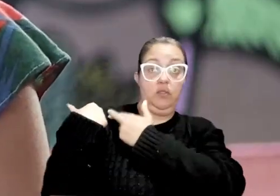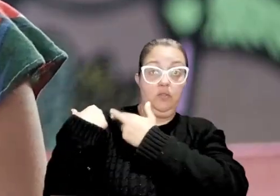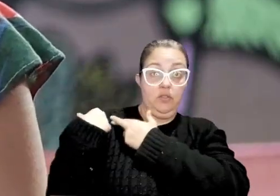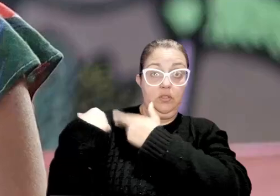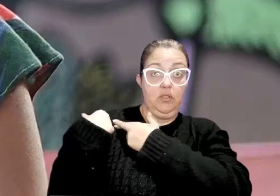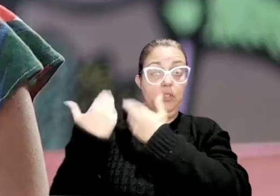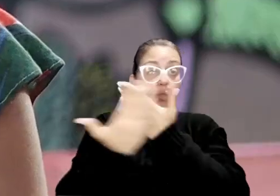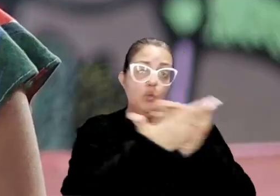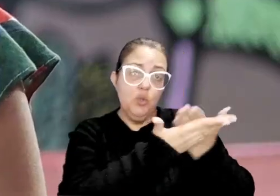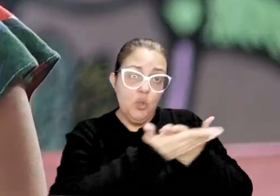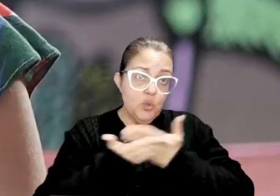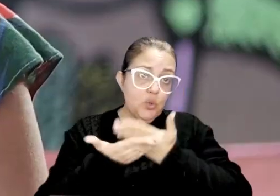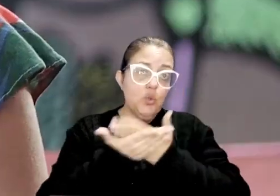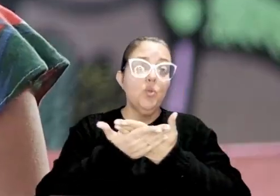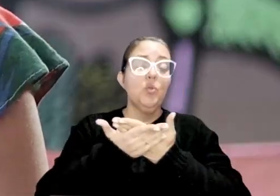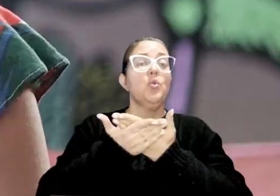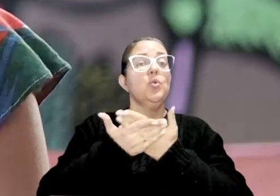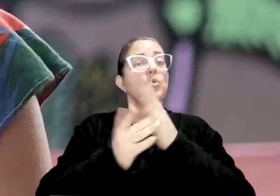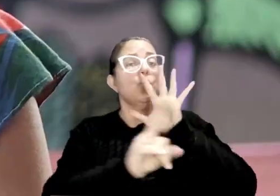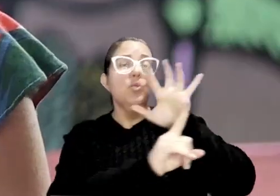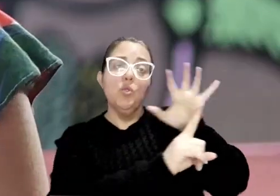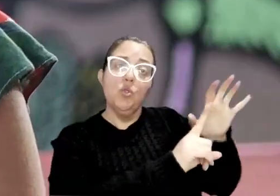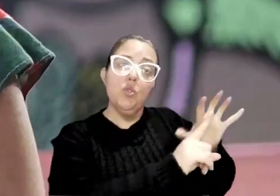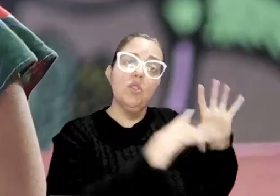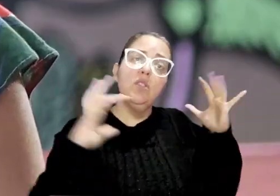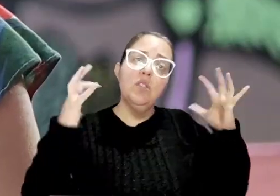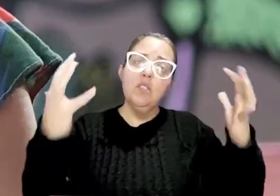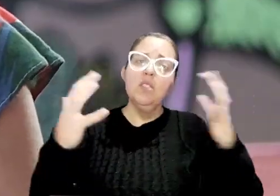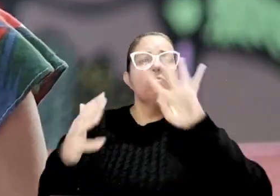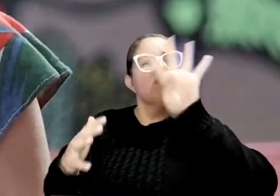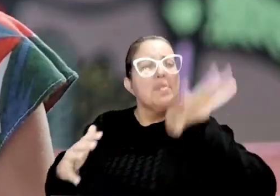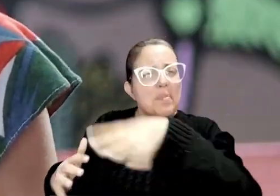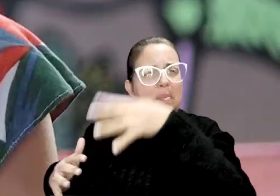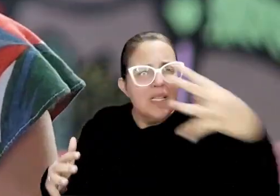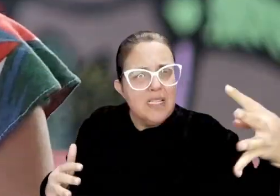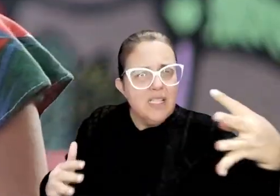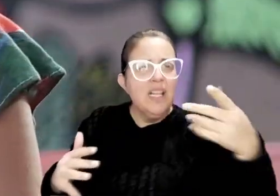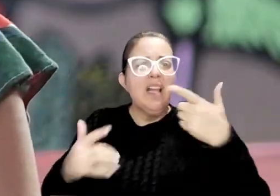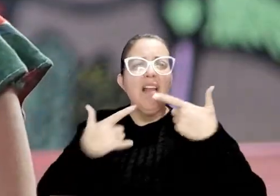lá com as suas planilhas né com a sua linguagem tecnicista separando o que que é o meio ambiente